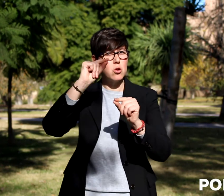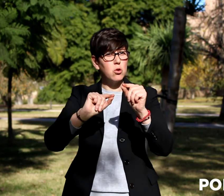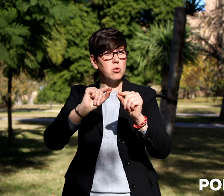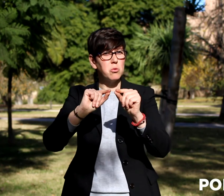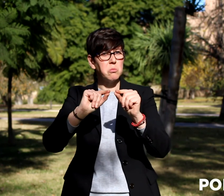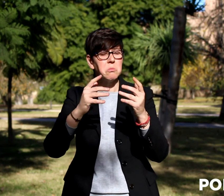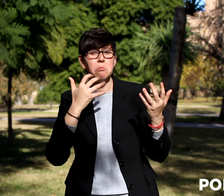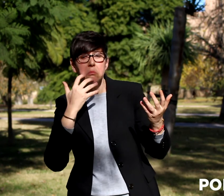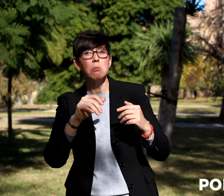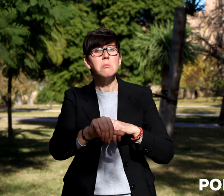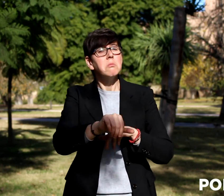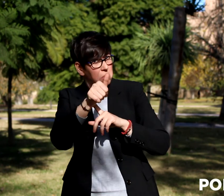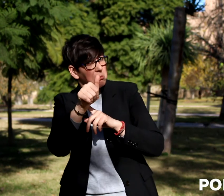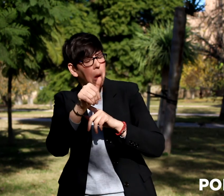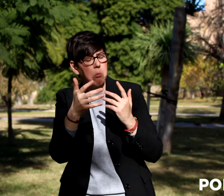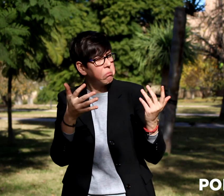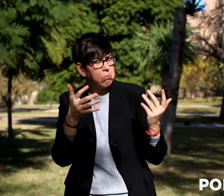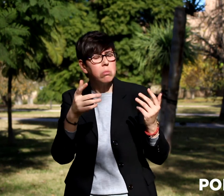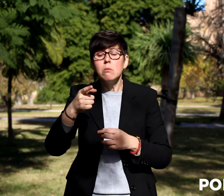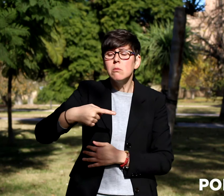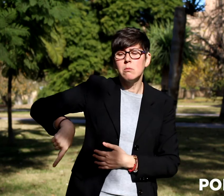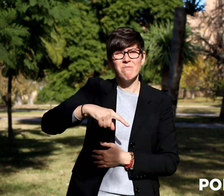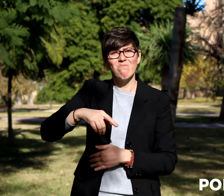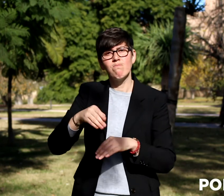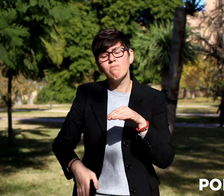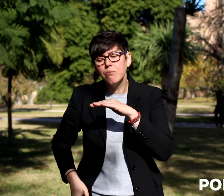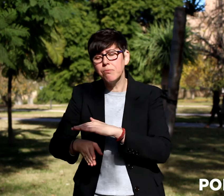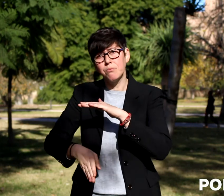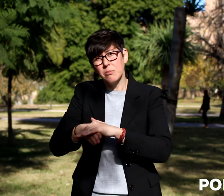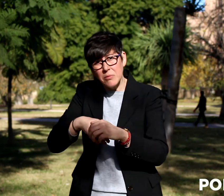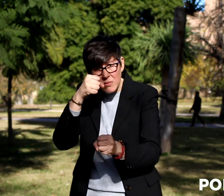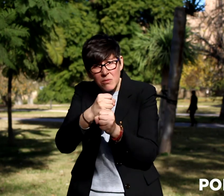cuando se aprobarán de forma definitiva los Presupuestos de la Comunitat Valenciana.